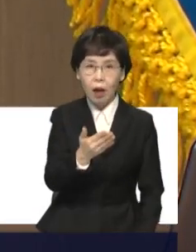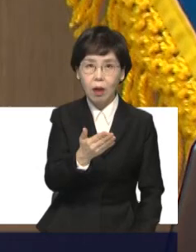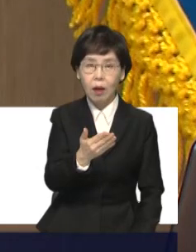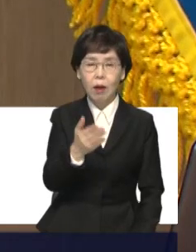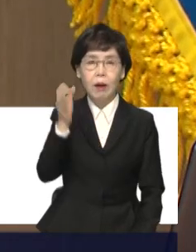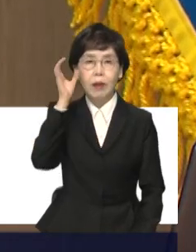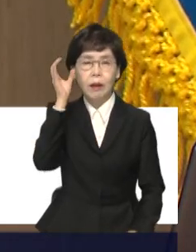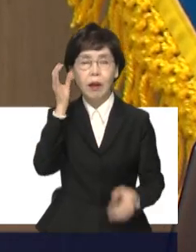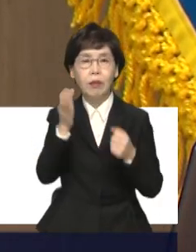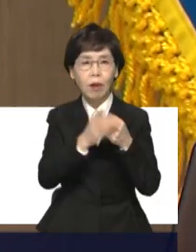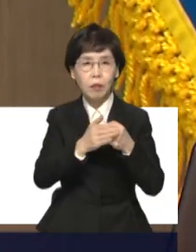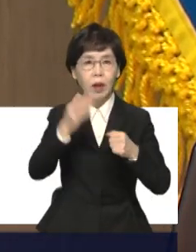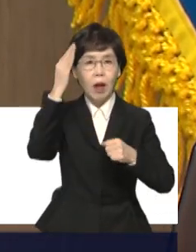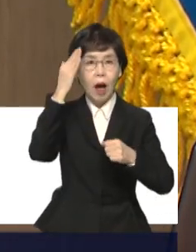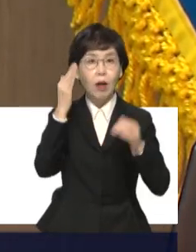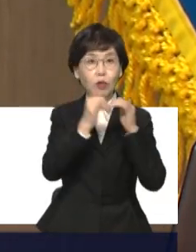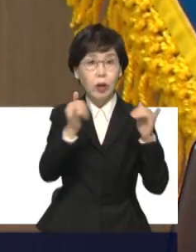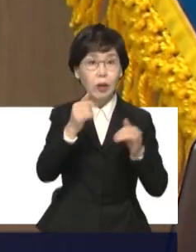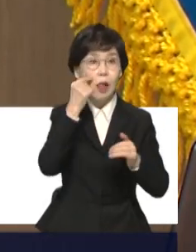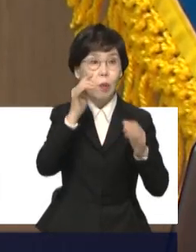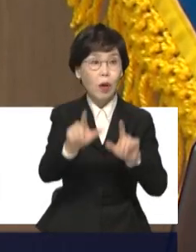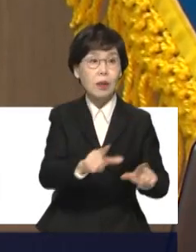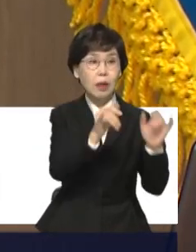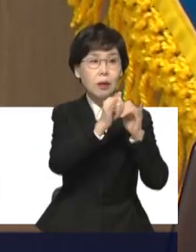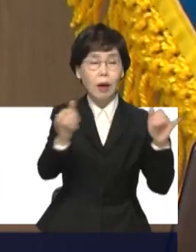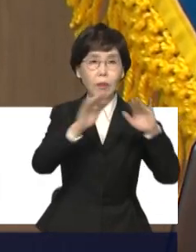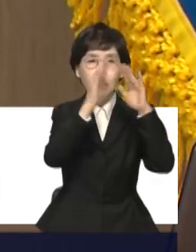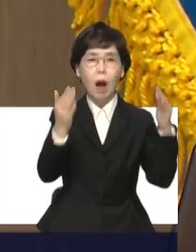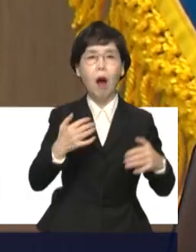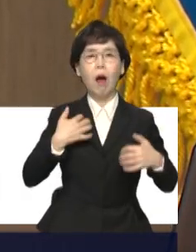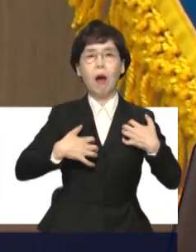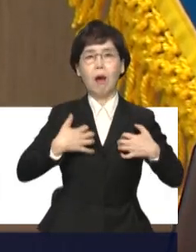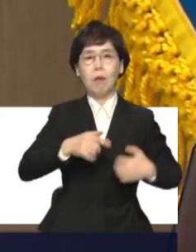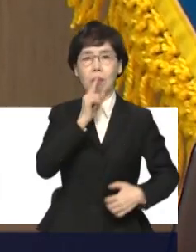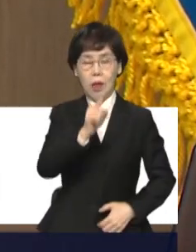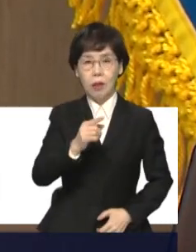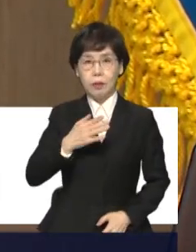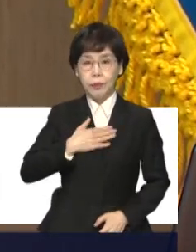하였습니다. 저는 우리 정부가 이제 올바른 방향으로